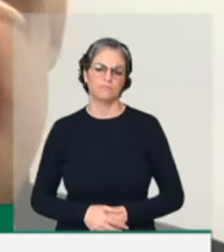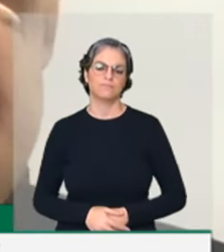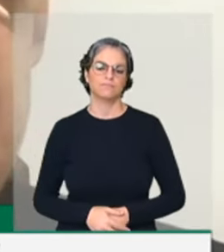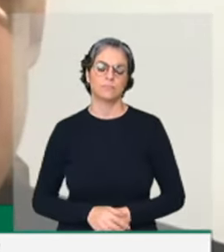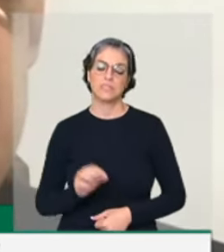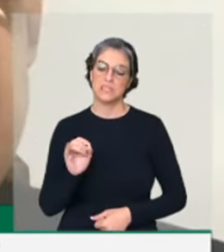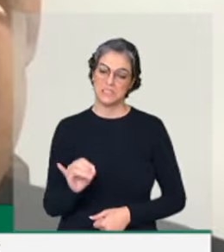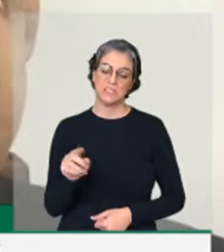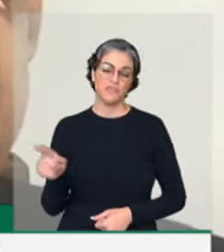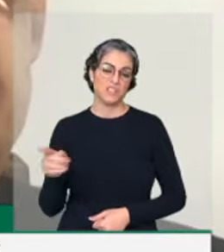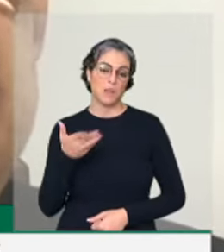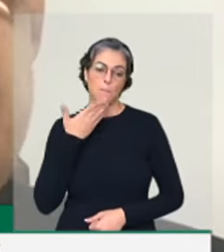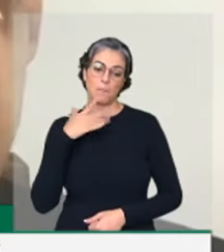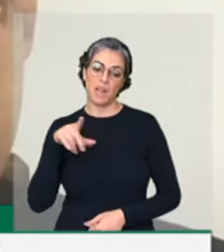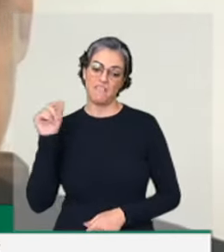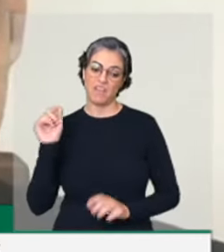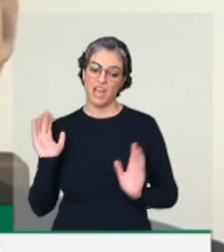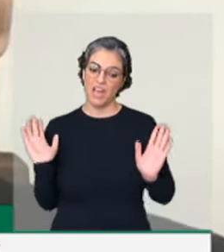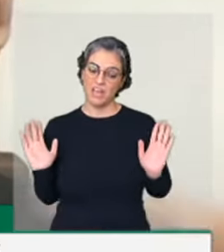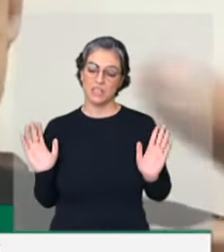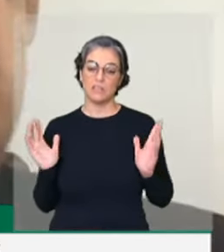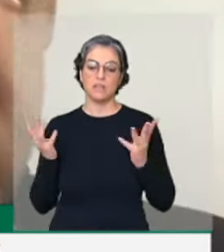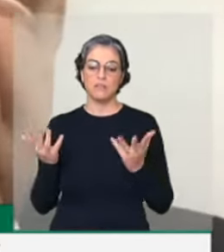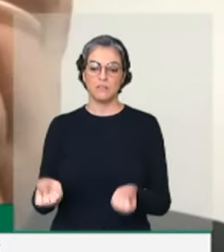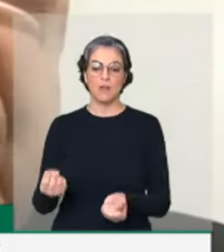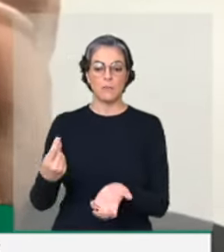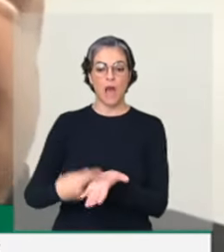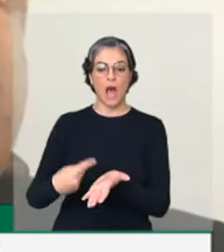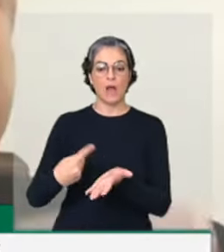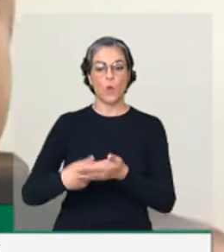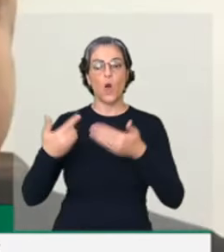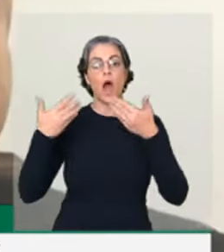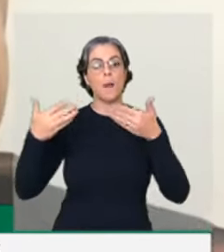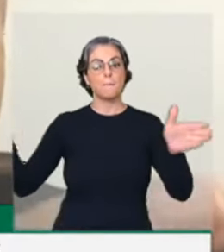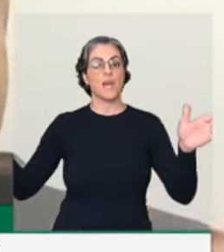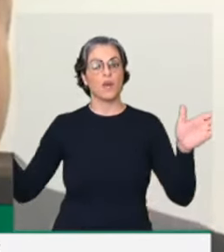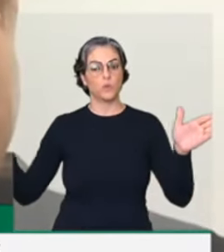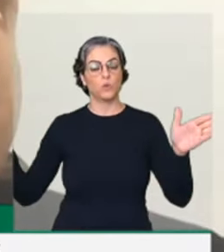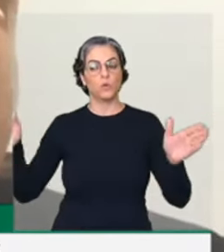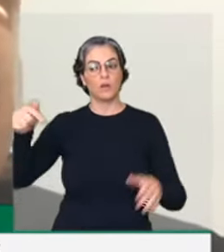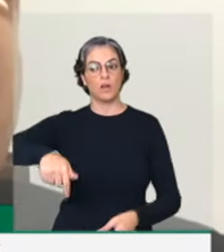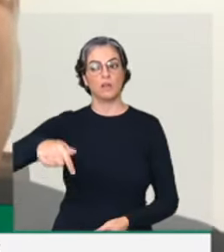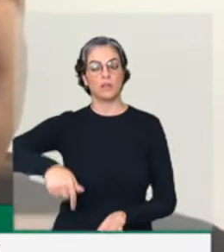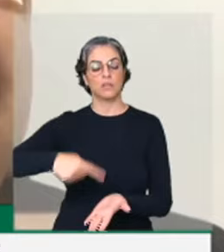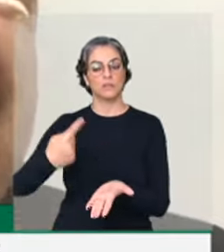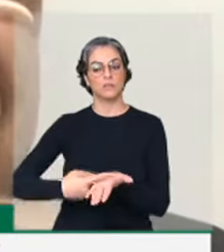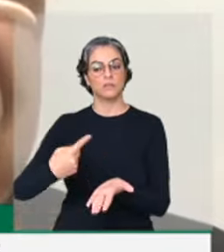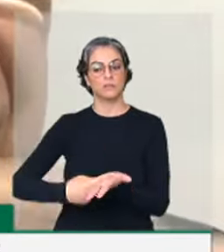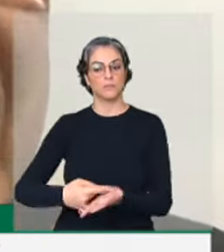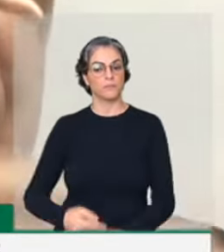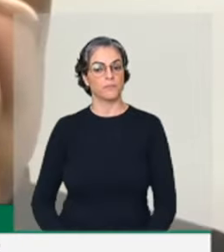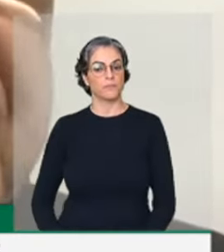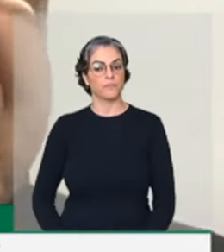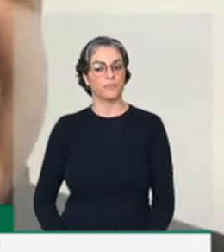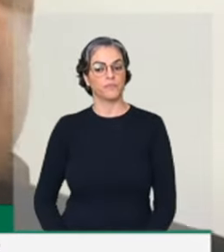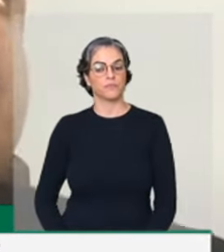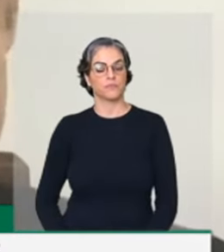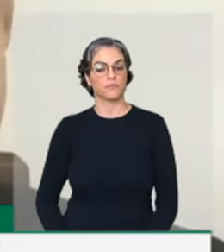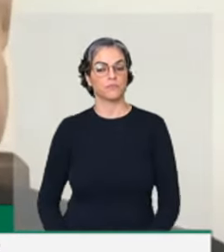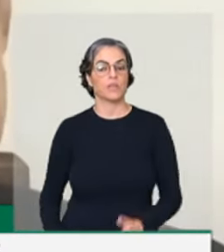ACORDO PÚBLICO.... PARA QUE A GENTE ESTABELEÇA.... VALORES DA ISENÇÃO FISCAL. OU SEJA.... PARA ESTABELECER.... PELO MENOS UM LIMITE PARA O